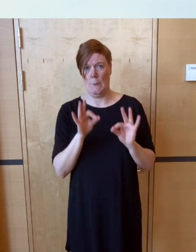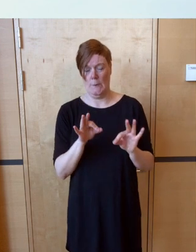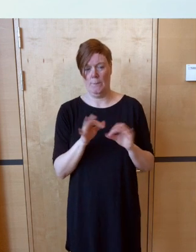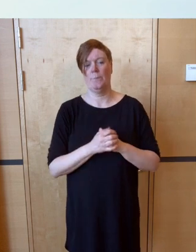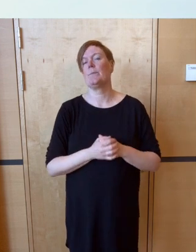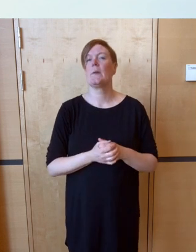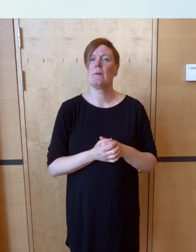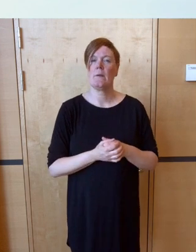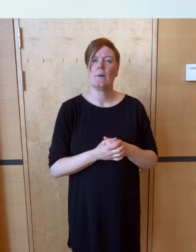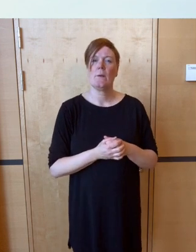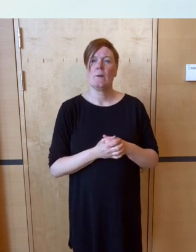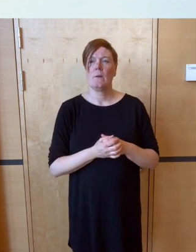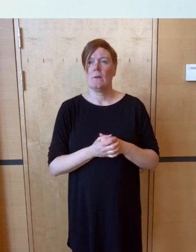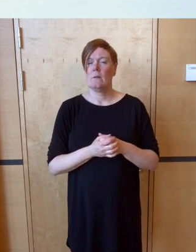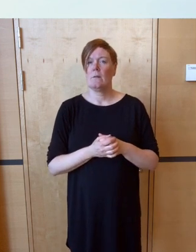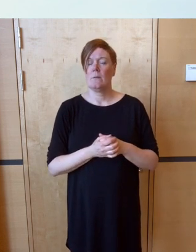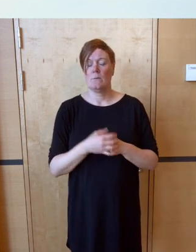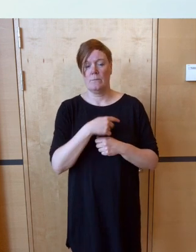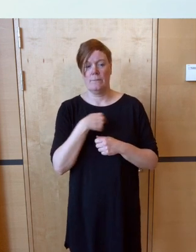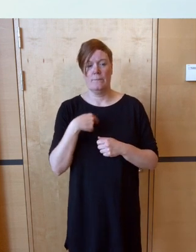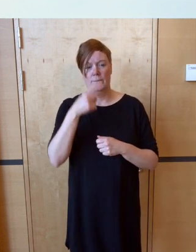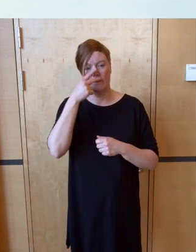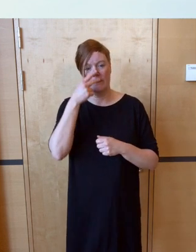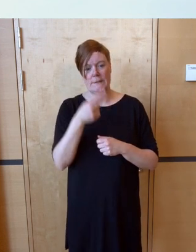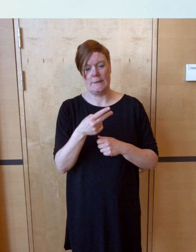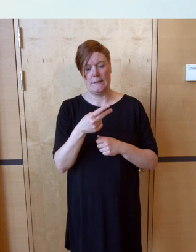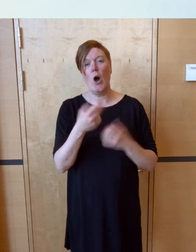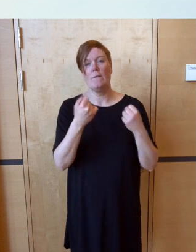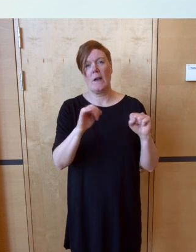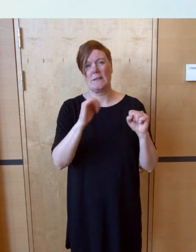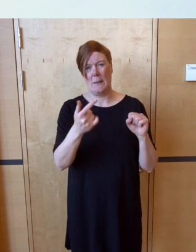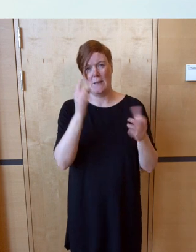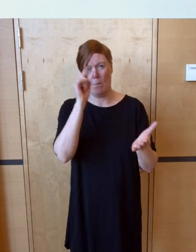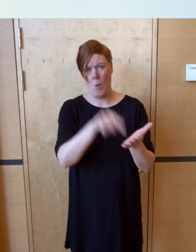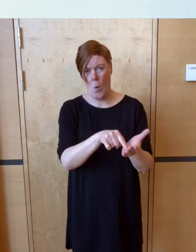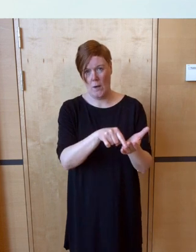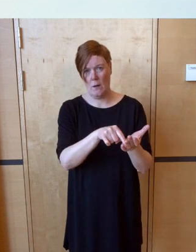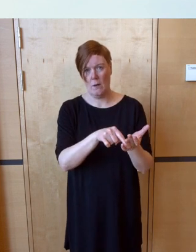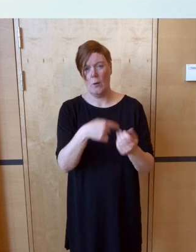Så Ja förutom att det finns ju verksamhetsmål så har vi beslutat om en del finansiell